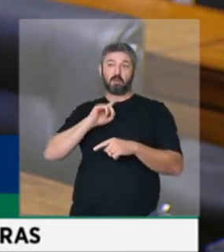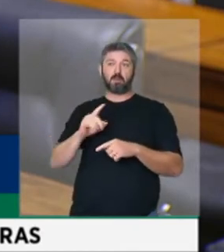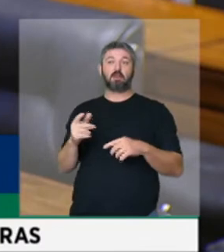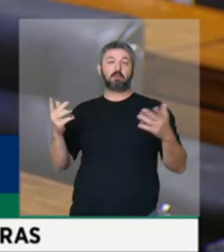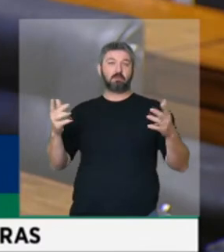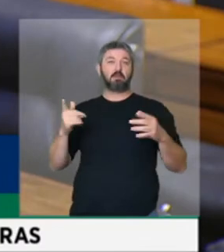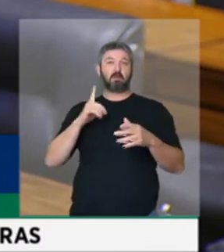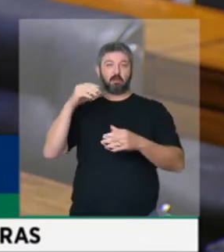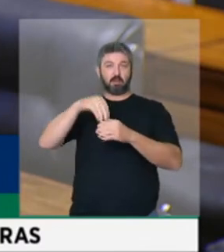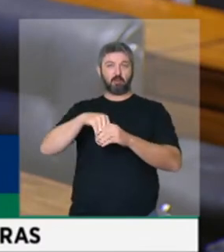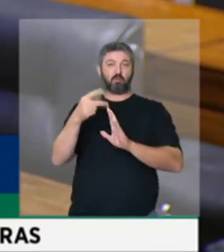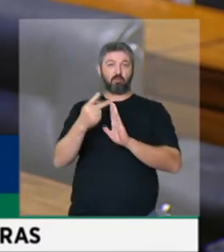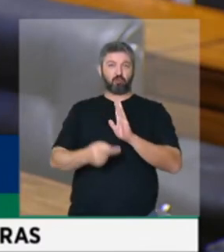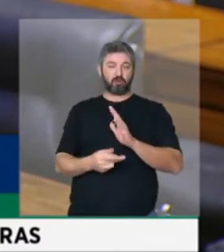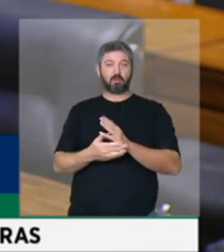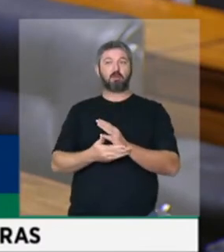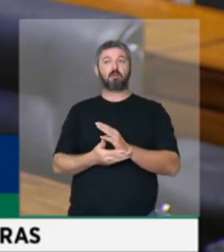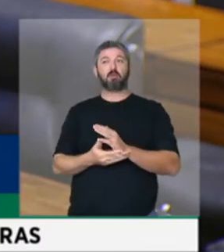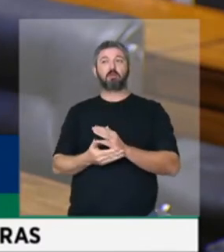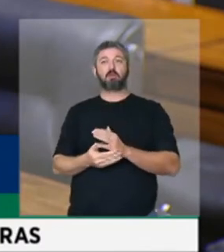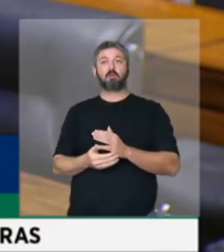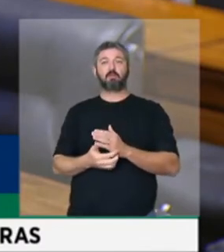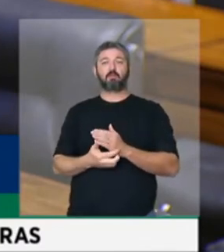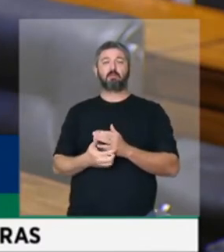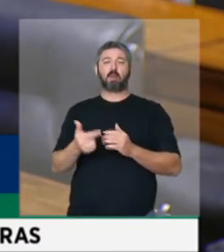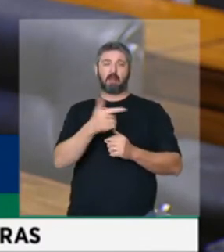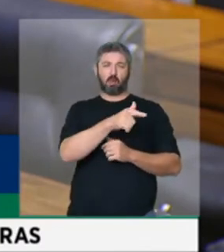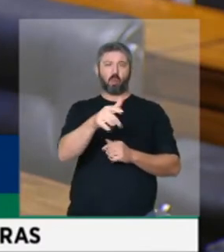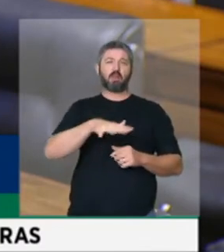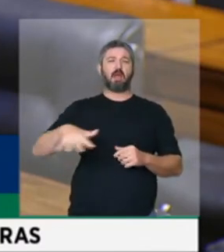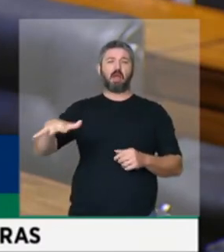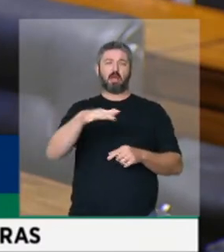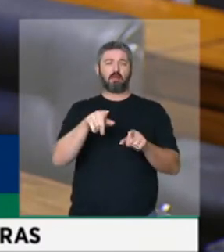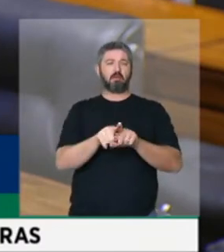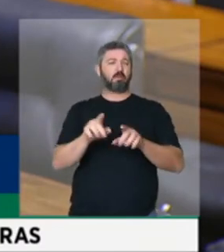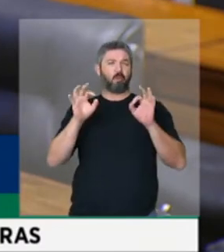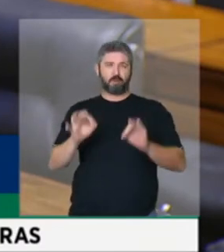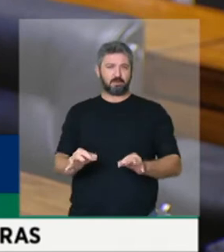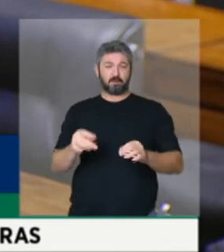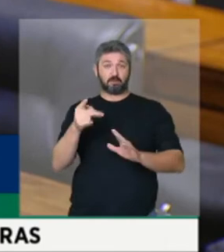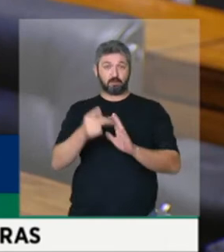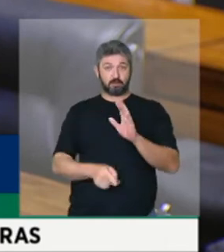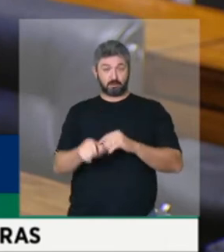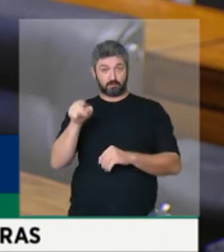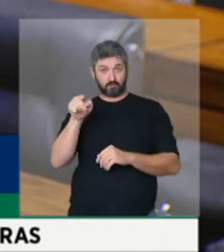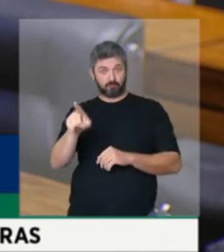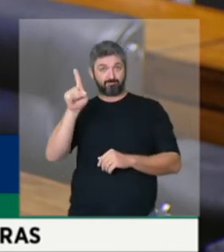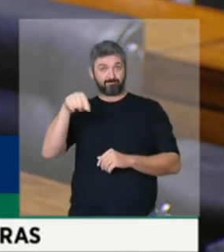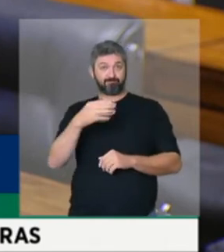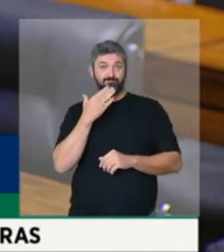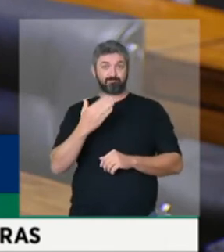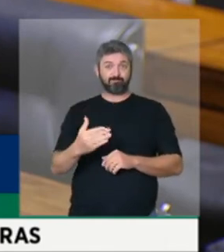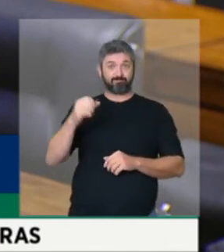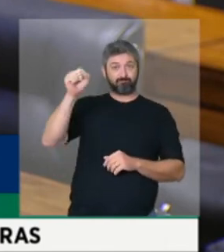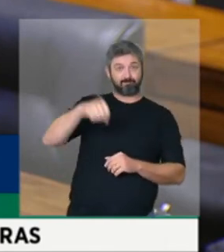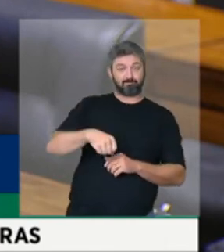UMA INJEÇÃO DE CAPITAL, NÓS TEMOS AÍ TAMBÉM UM PACOTE DE REVITALIZAÇÃO DE ÁREAS IMPORTANTES COMO A ÁREA DE FURNAS, UMA ÁREA MUITO